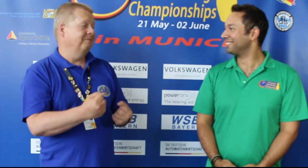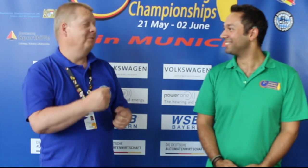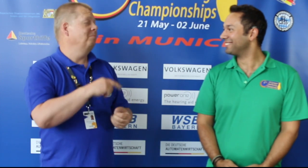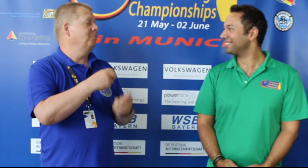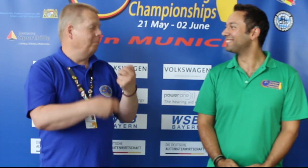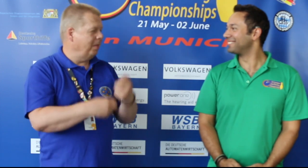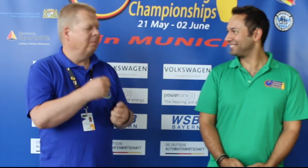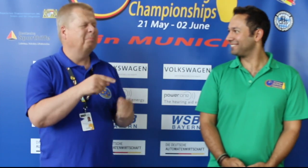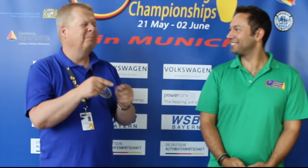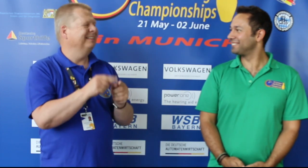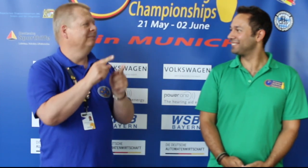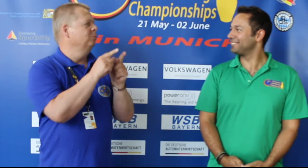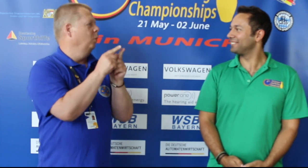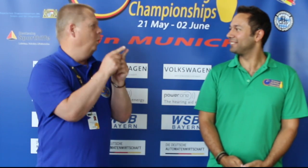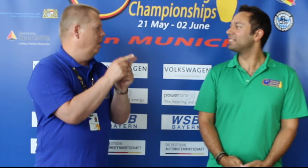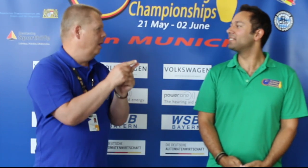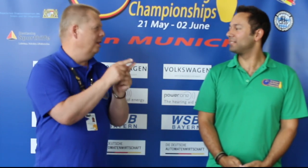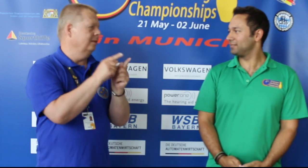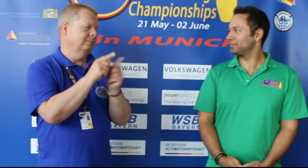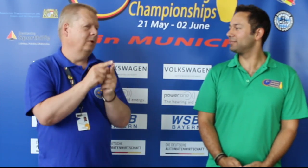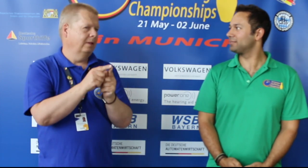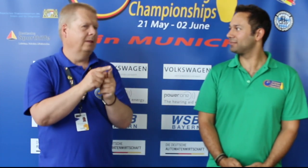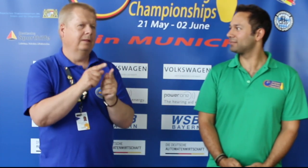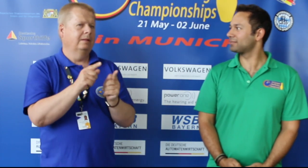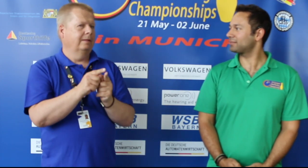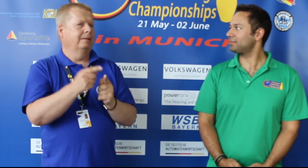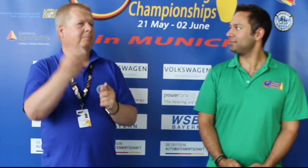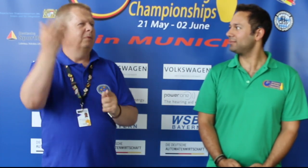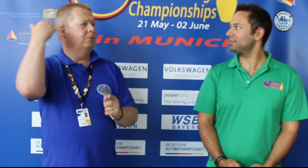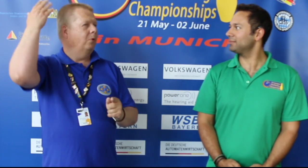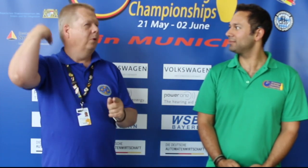Wir hatten ein paar Probleme, aber nur ganz kleine. Aber das Wichtigste ist, dass das OK sehr hilfsbereit ist.